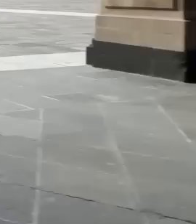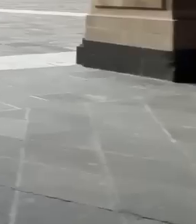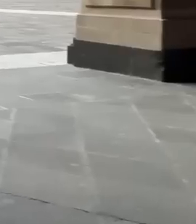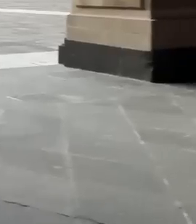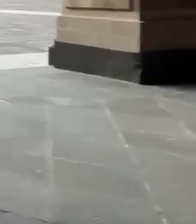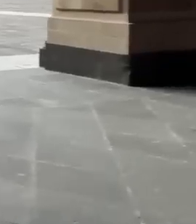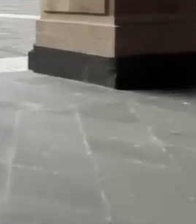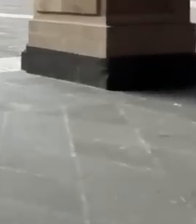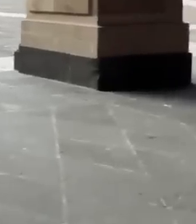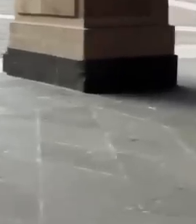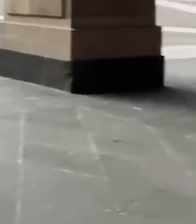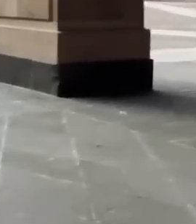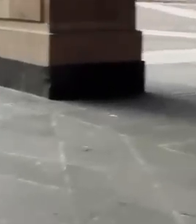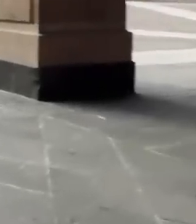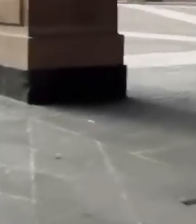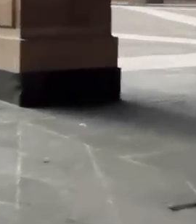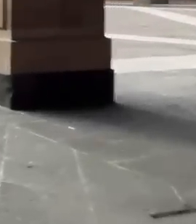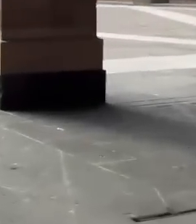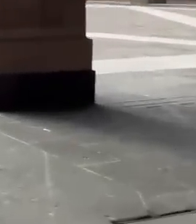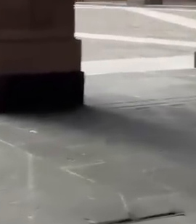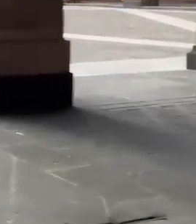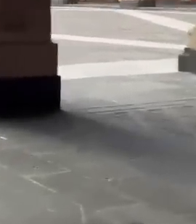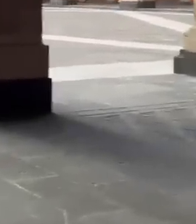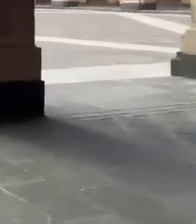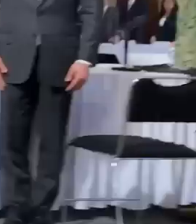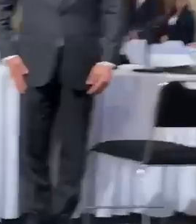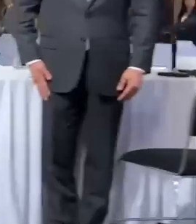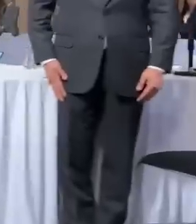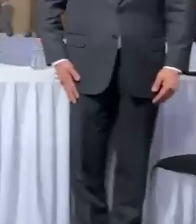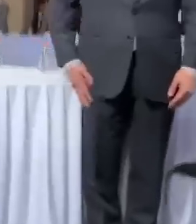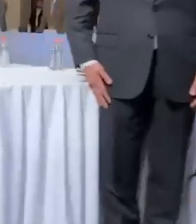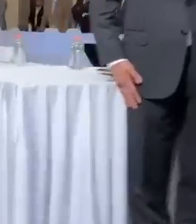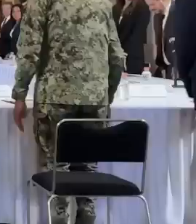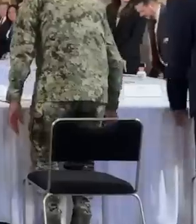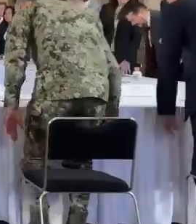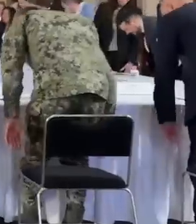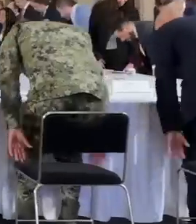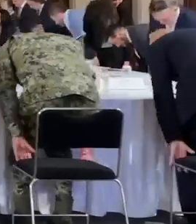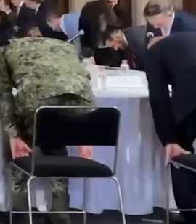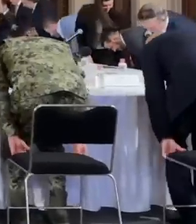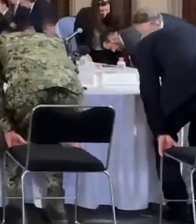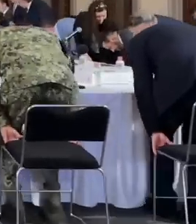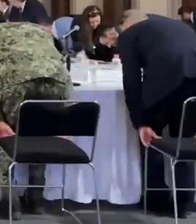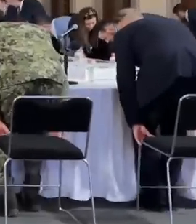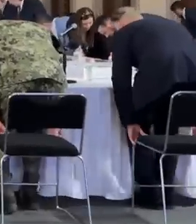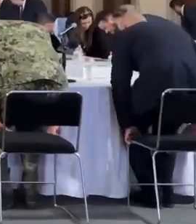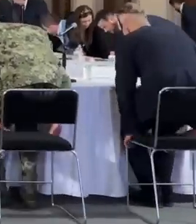la la presidenta de México Claudia sha presentó los avances de la estrategia nacional de seguridad